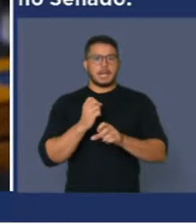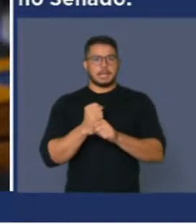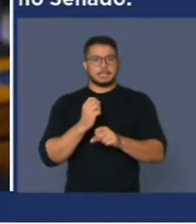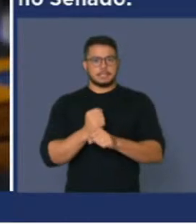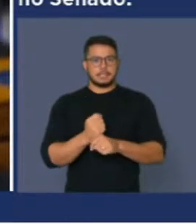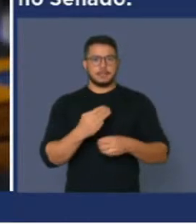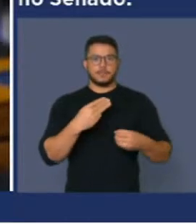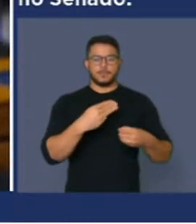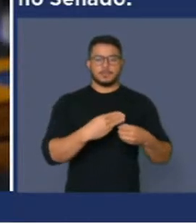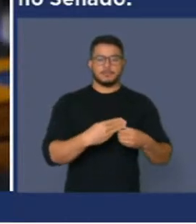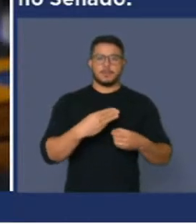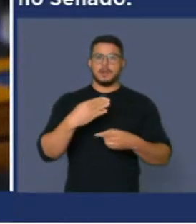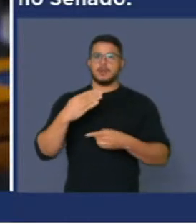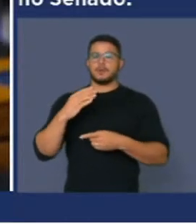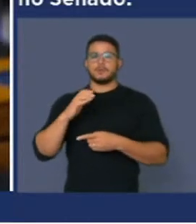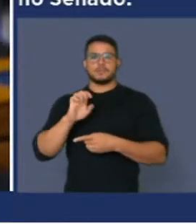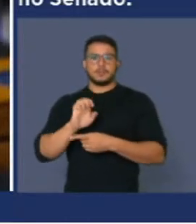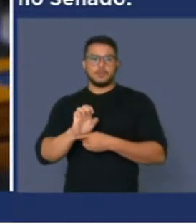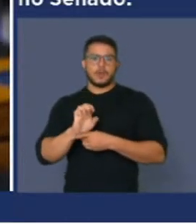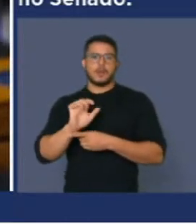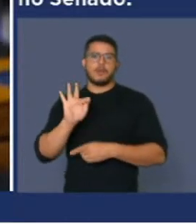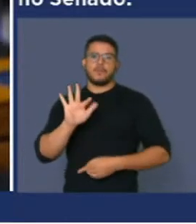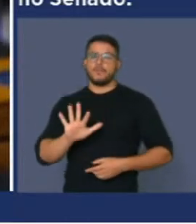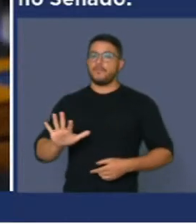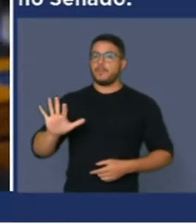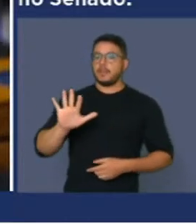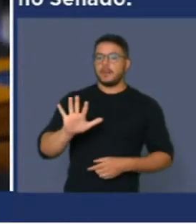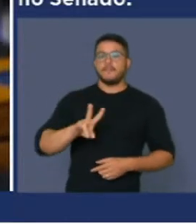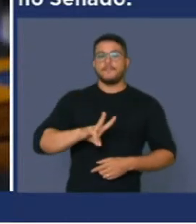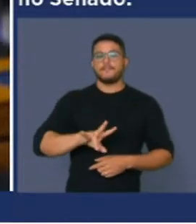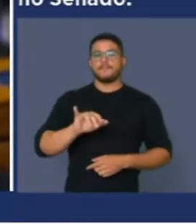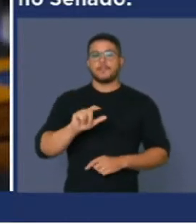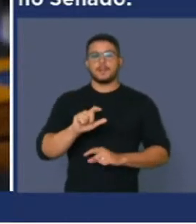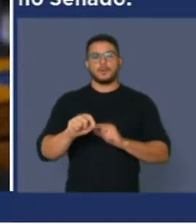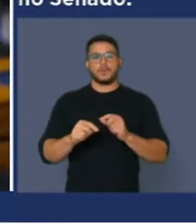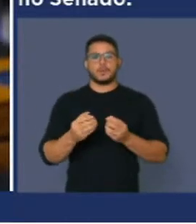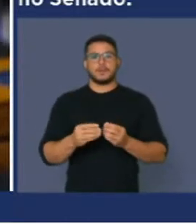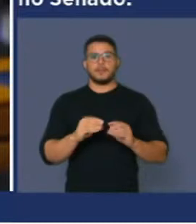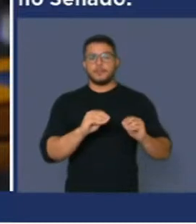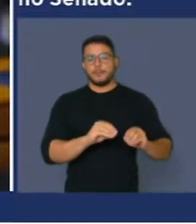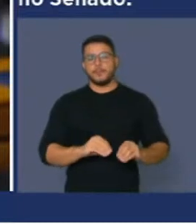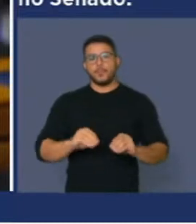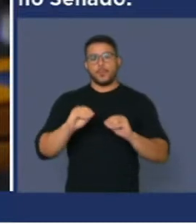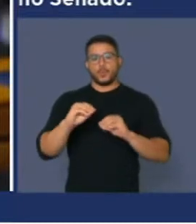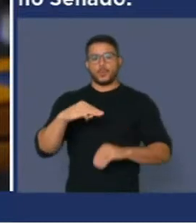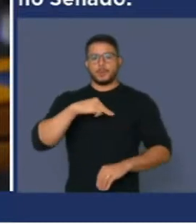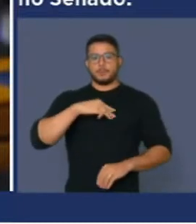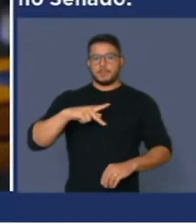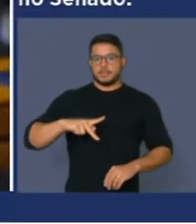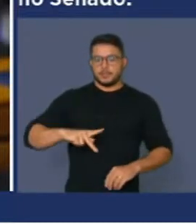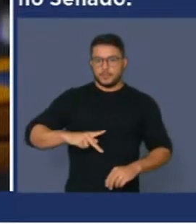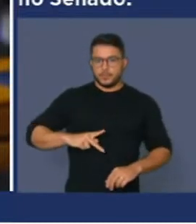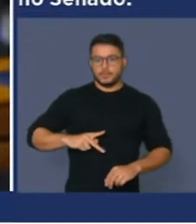TRANSFERIDOS PARA... PARA A... PARA O MINISTÉRIO PÚBLICO E DÁ UM PRAZO PARA QUE ISSO SEJA FEITO. ENTÃO NÓS CONSIDERAMOS QUE ESTÁ DE